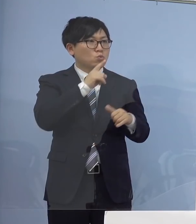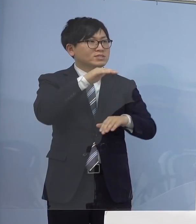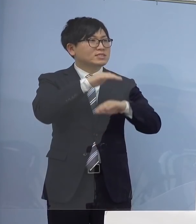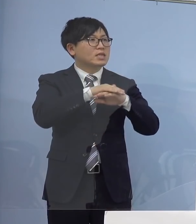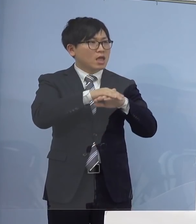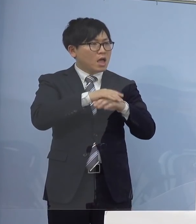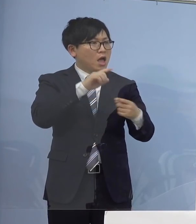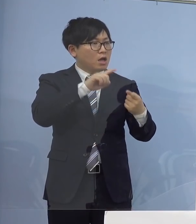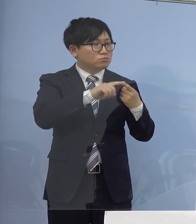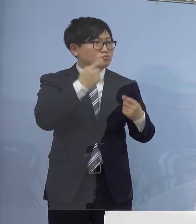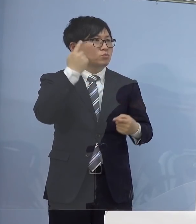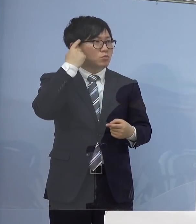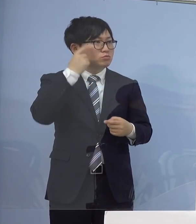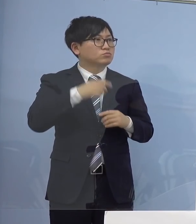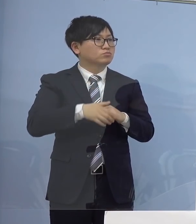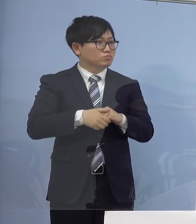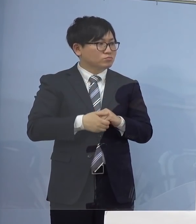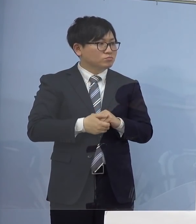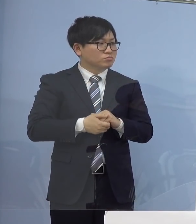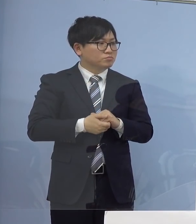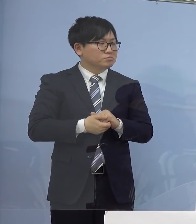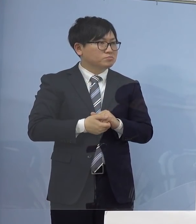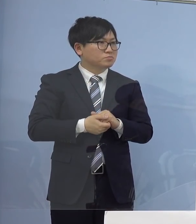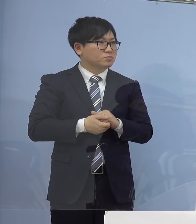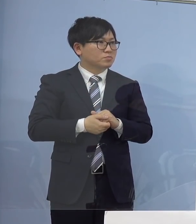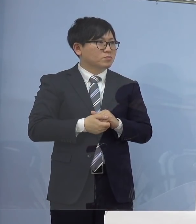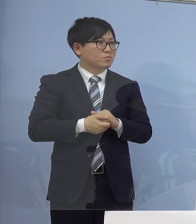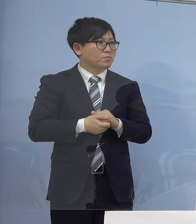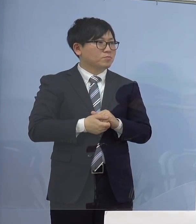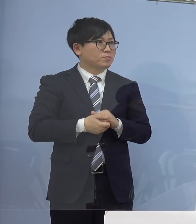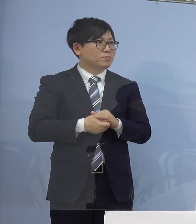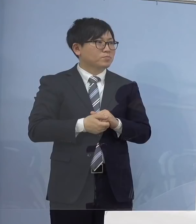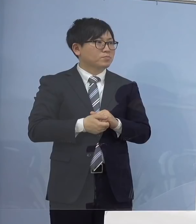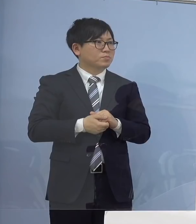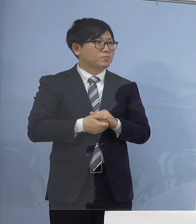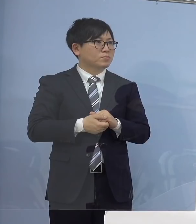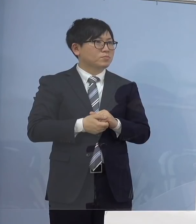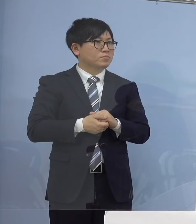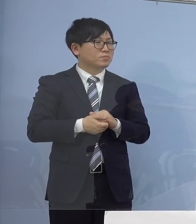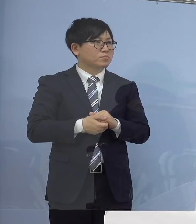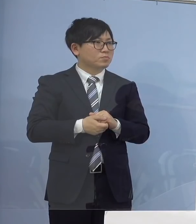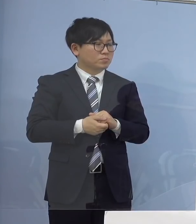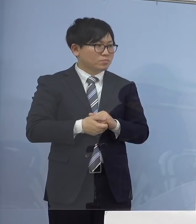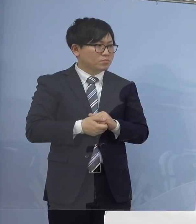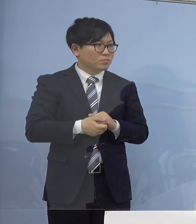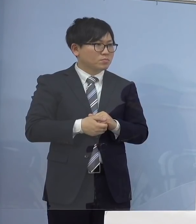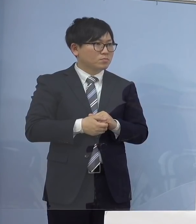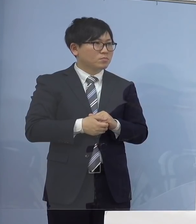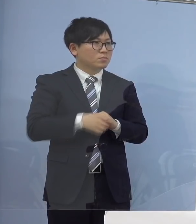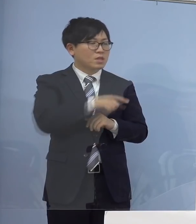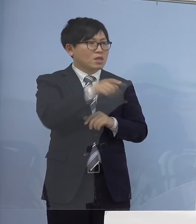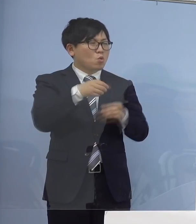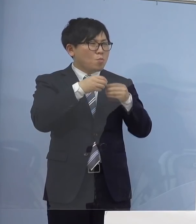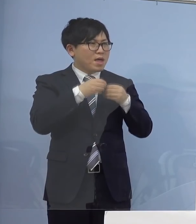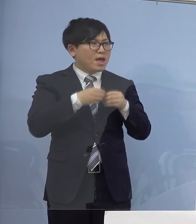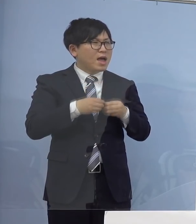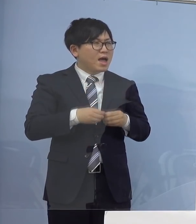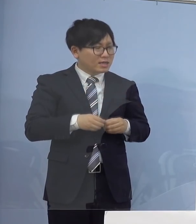すみません、その詳細な因果関係を 全て特定するのが現時点では難しいので